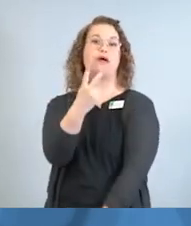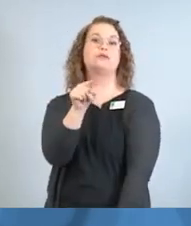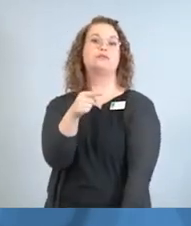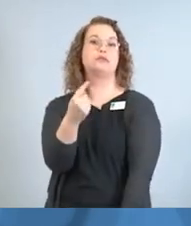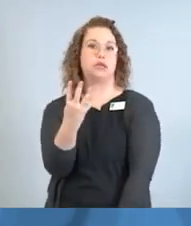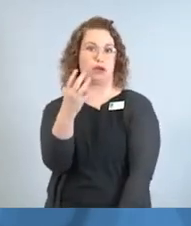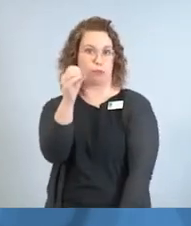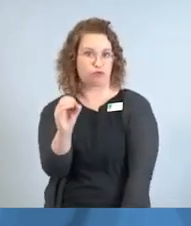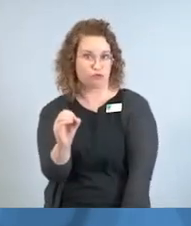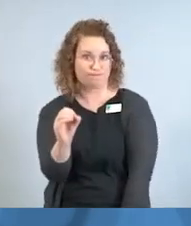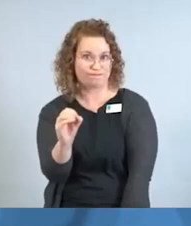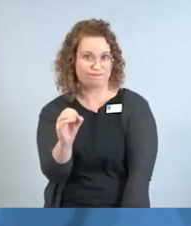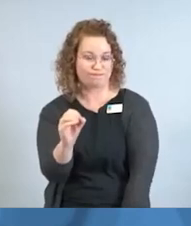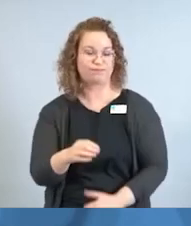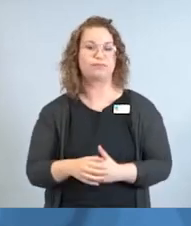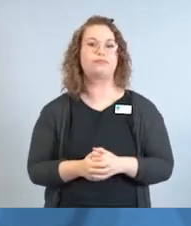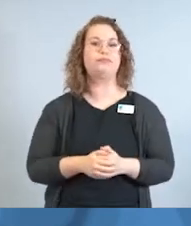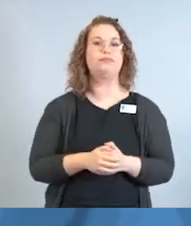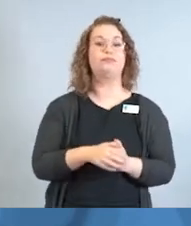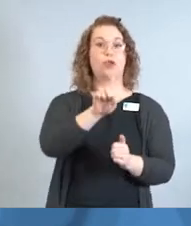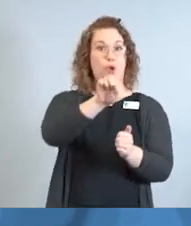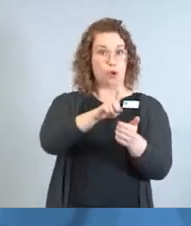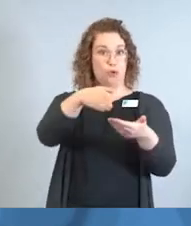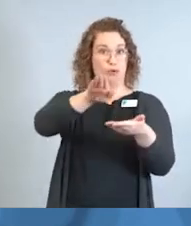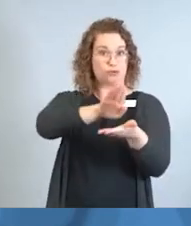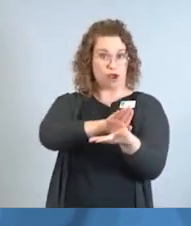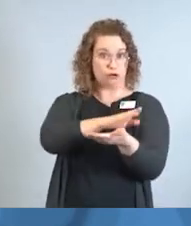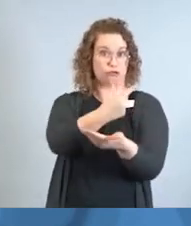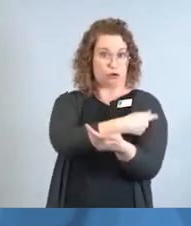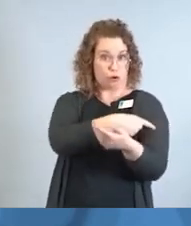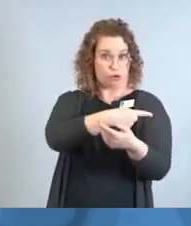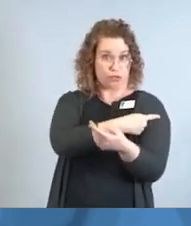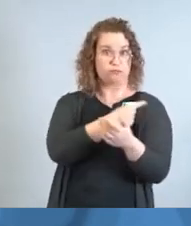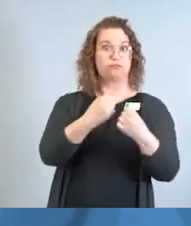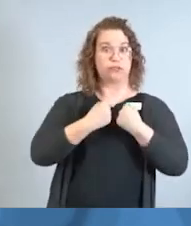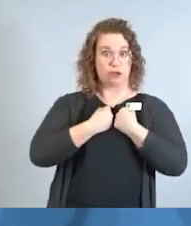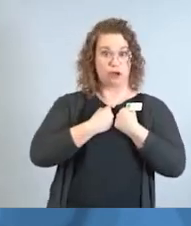Yhden annoksen rokotekattavuus EU-maissa 18 vuotta täyttäneillä on 19,5 %.